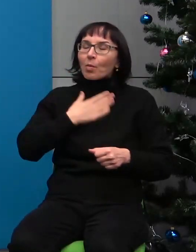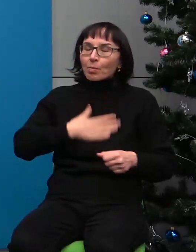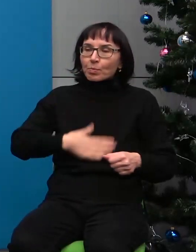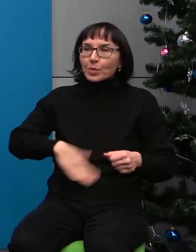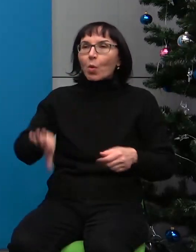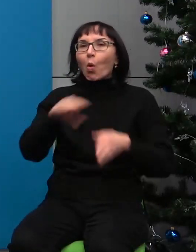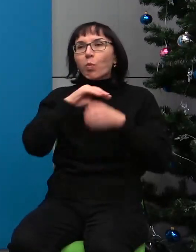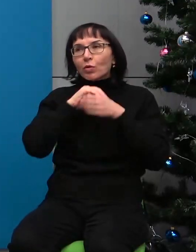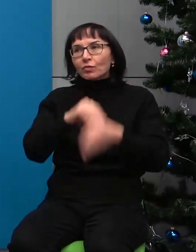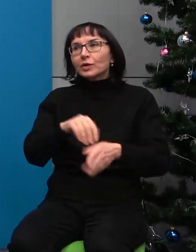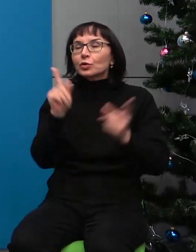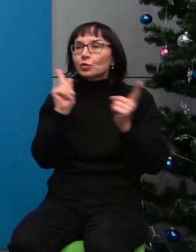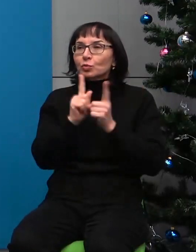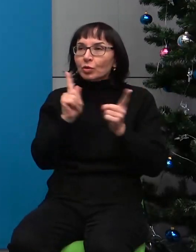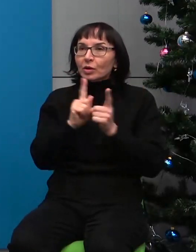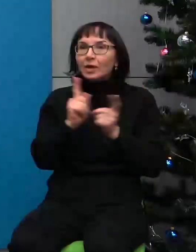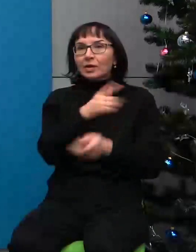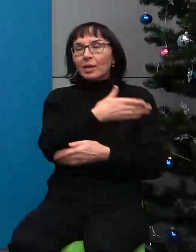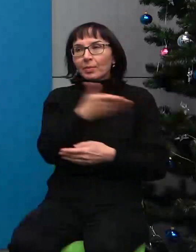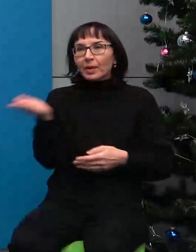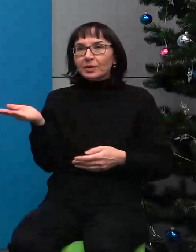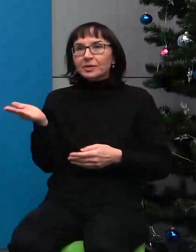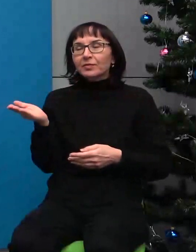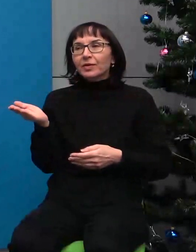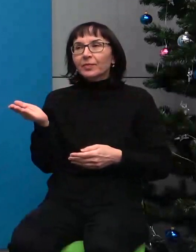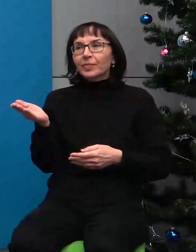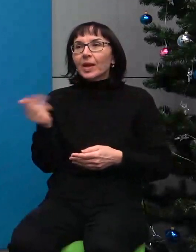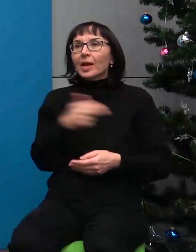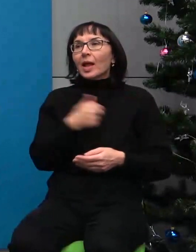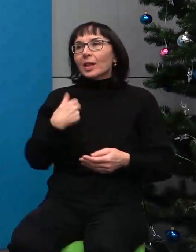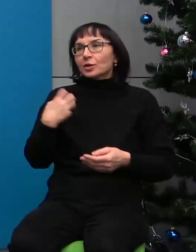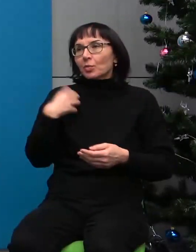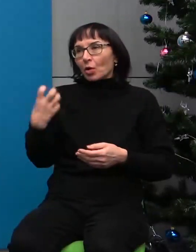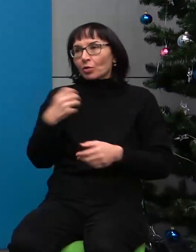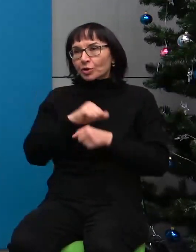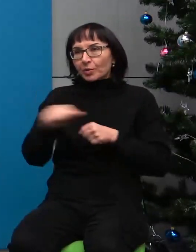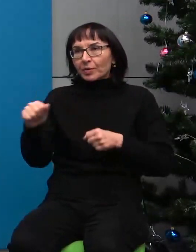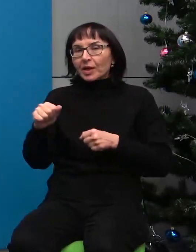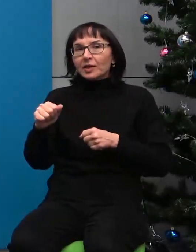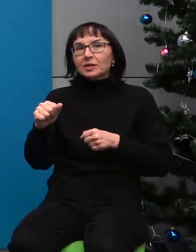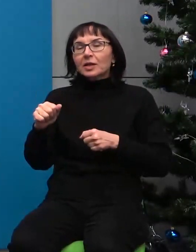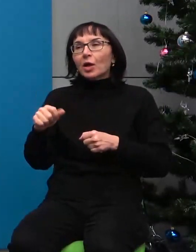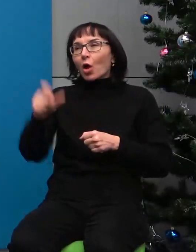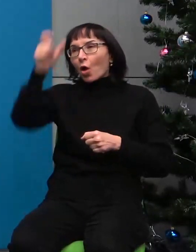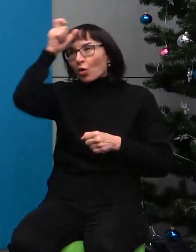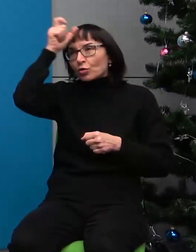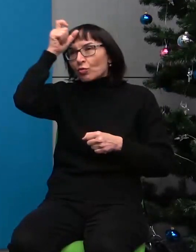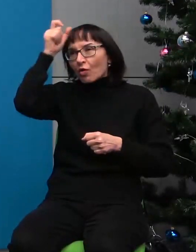Naszym gościem jest człowiek nieszablonowy i niebanalny.